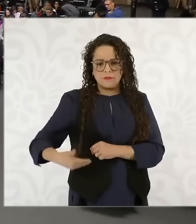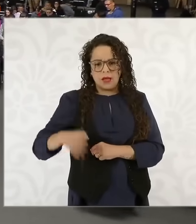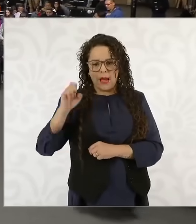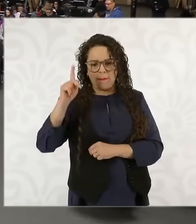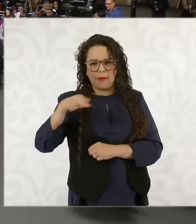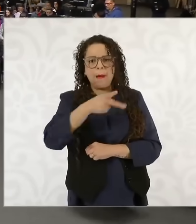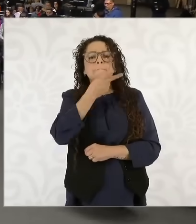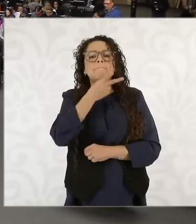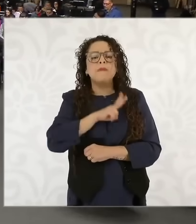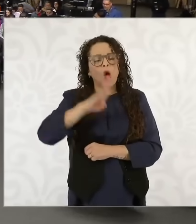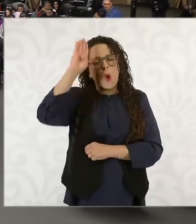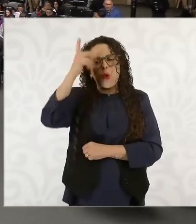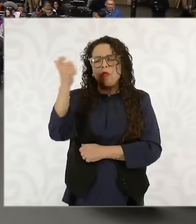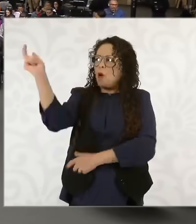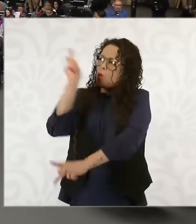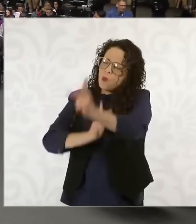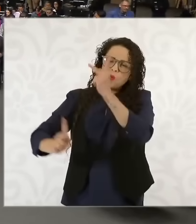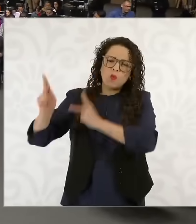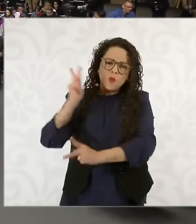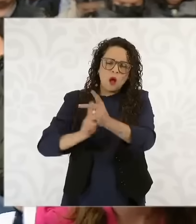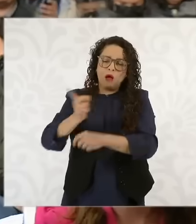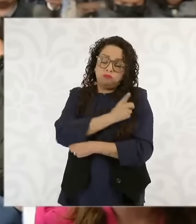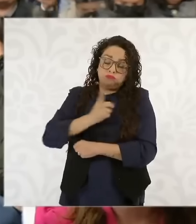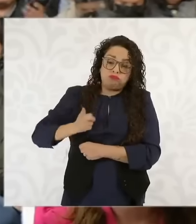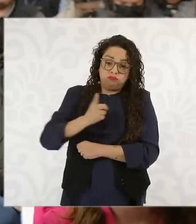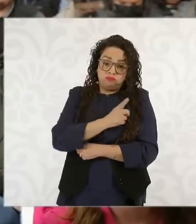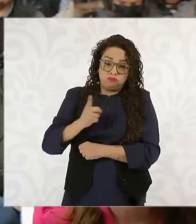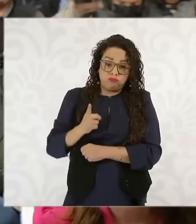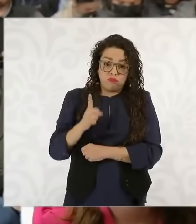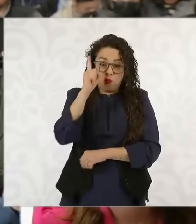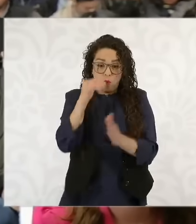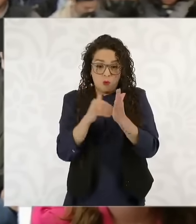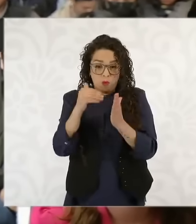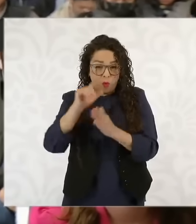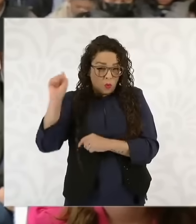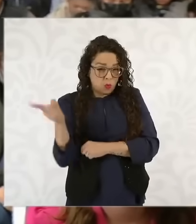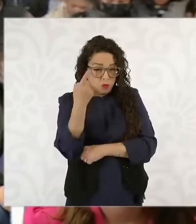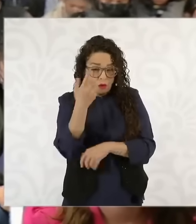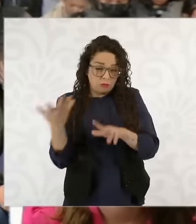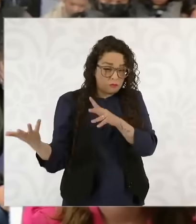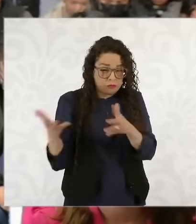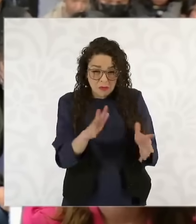e con una alrededor de los millones de dólares, si no me equivoco. El presidente Andrés Manuel la